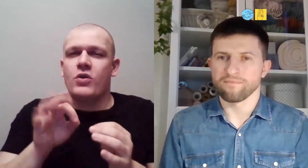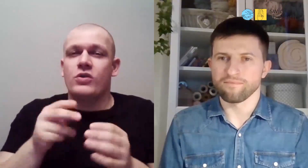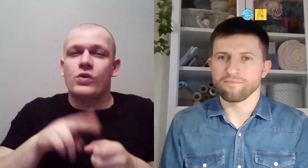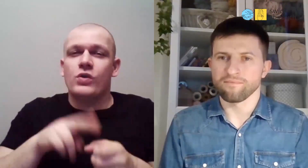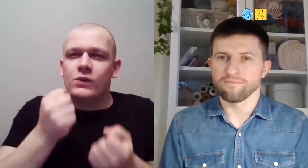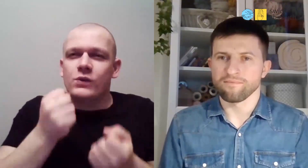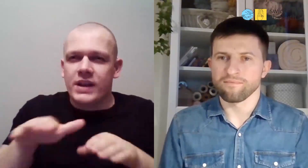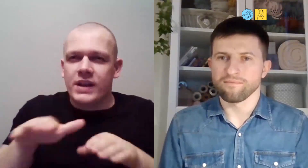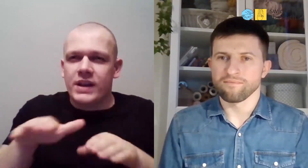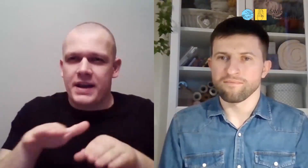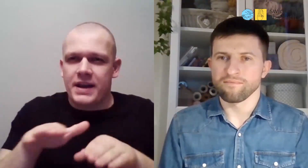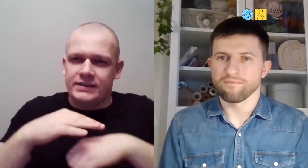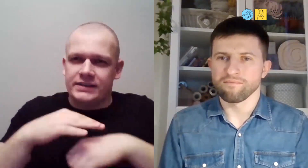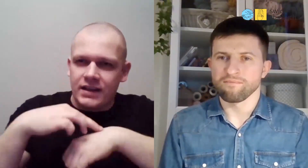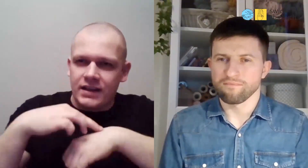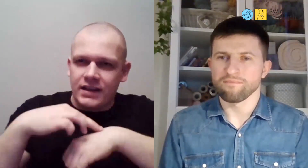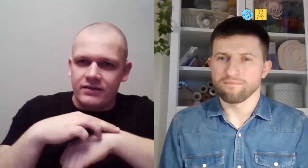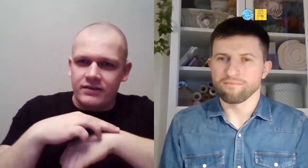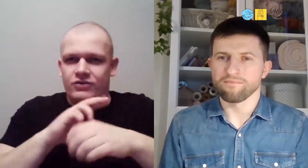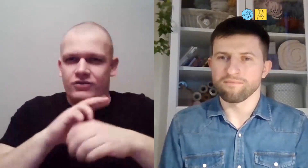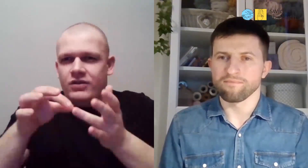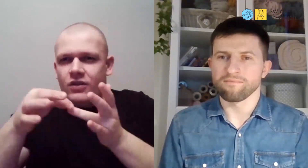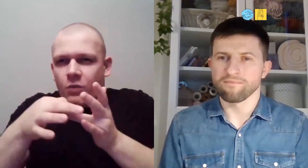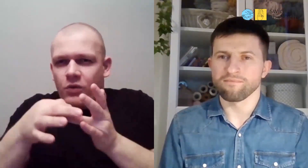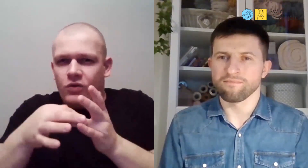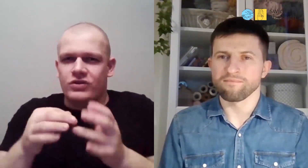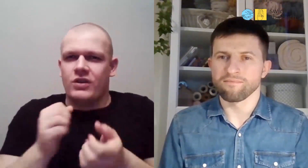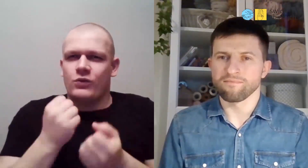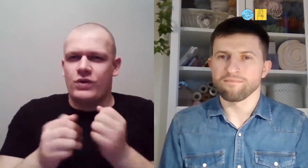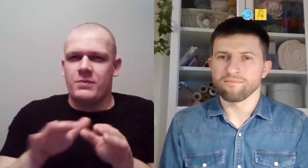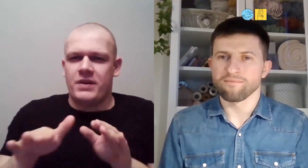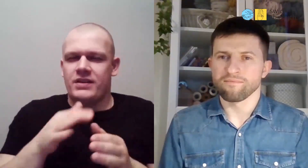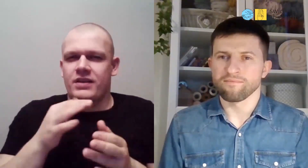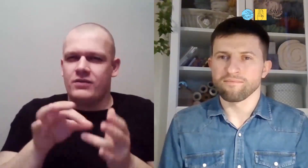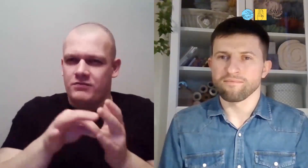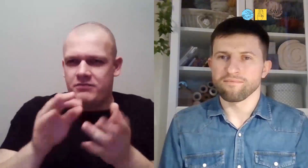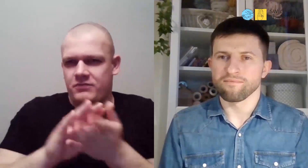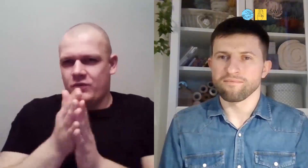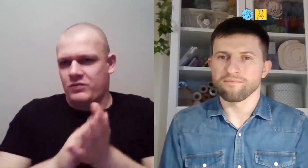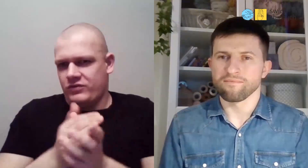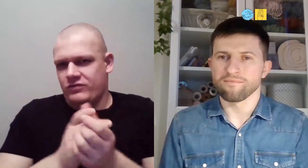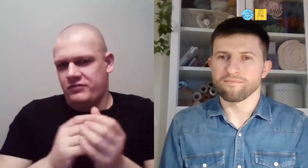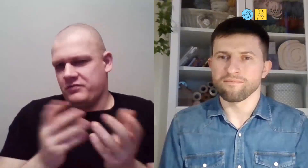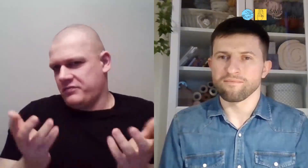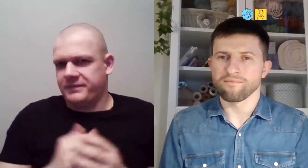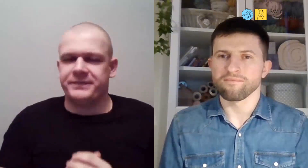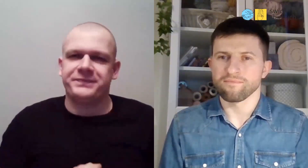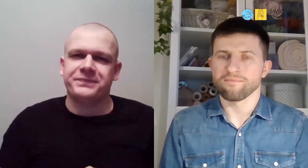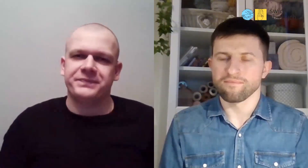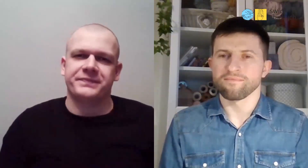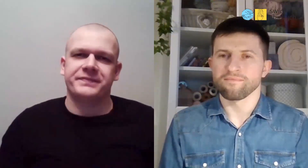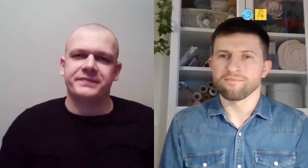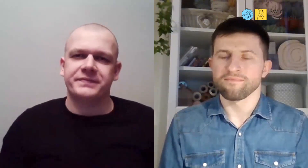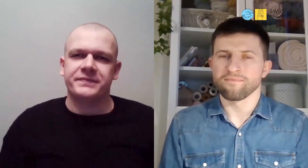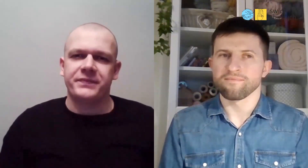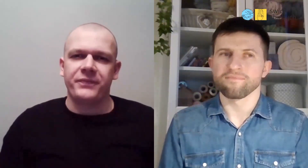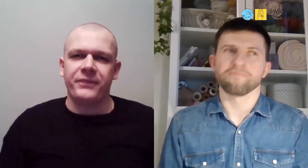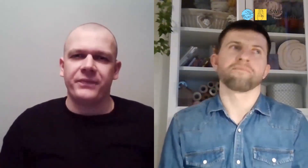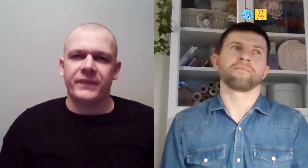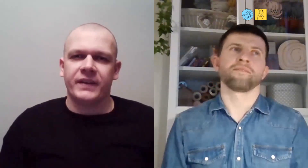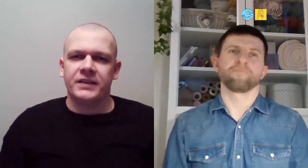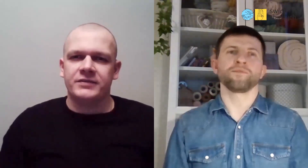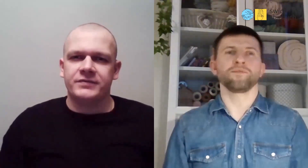bo to są trudno dostępne miejsca i mogą być myte niedokładnie.